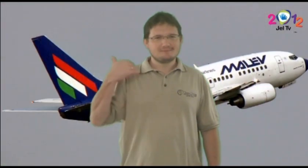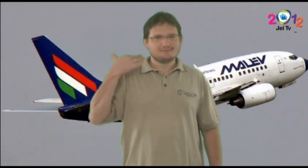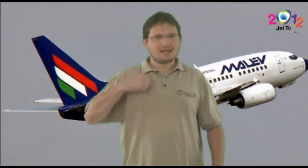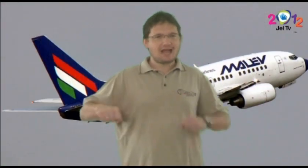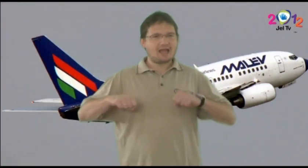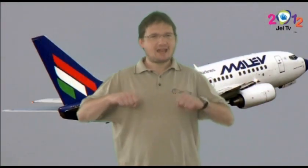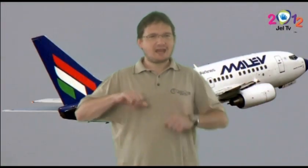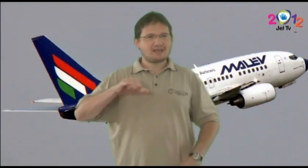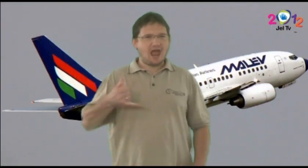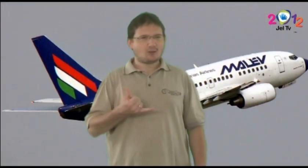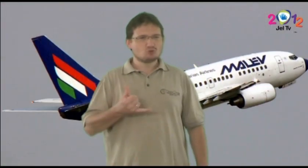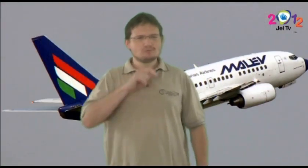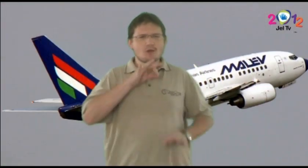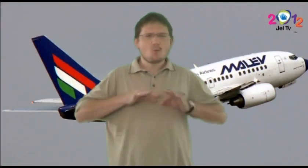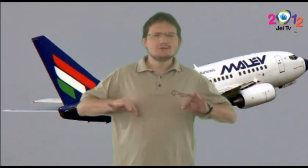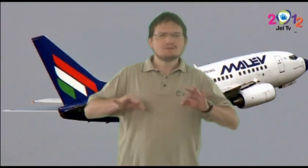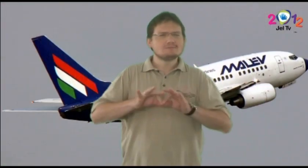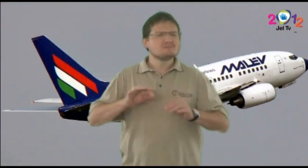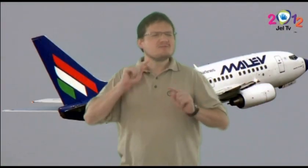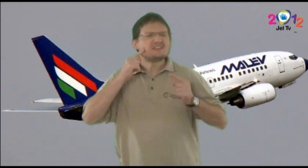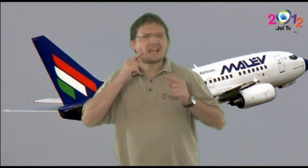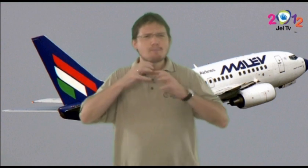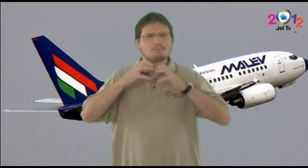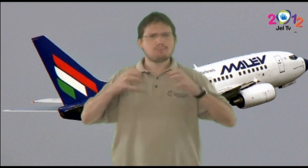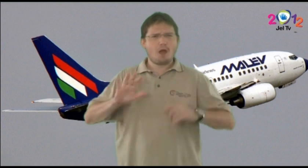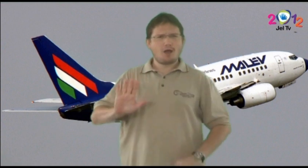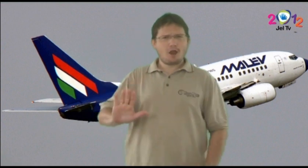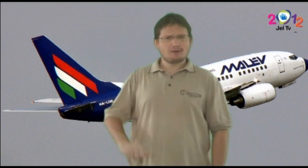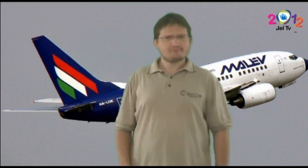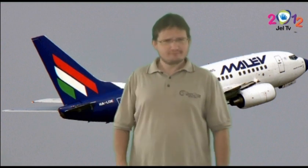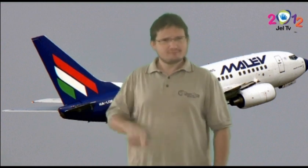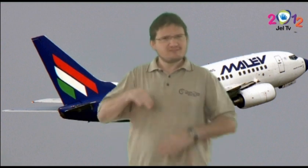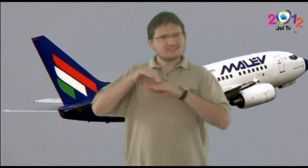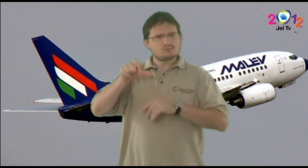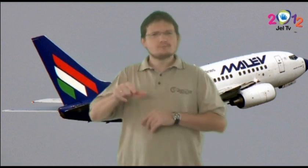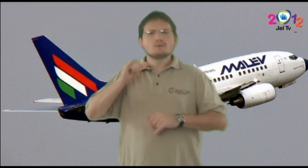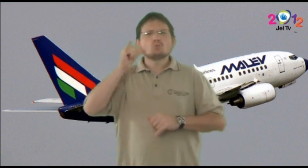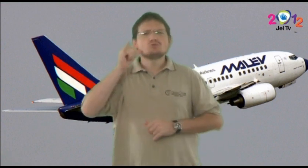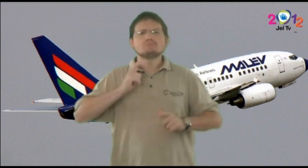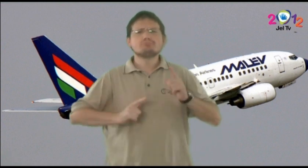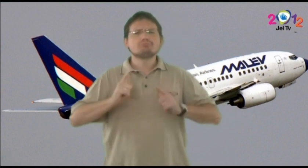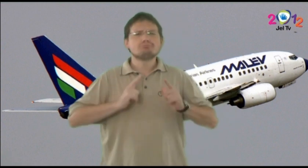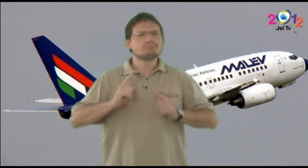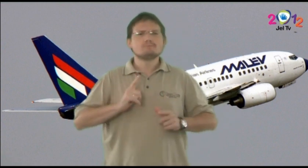Régen Kádár János, Magyarország vidámbarakja, repülõvel szeretett utazni.